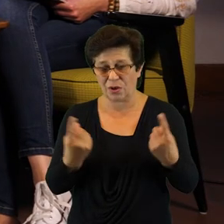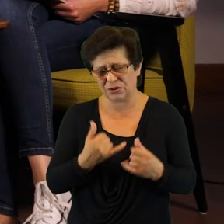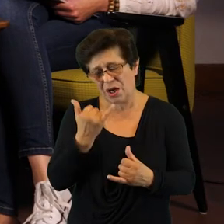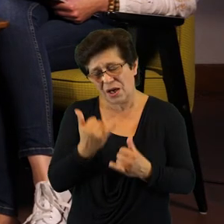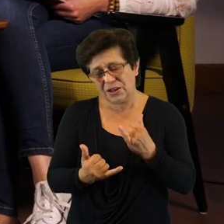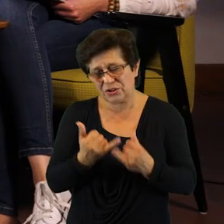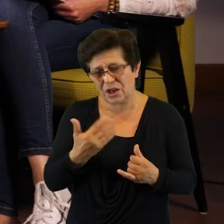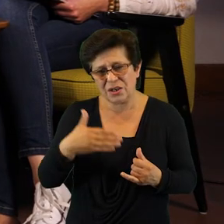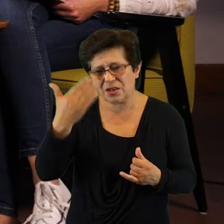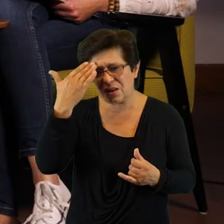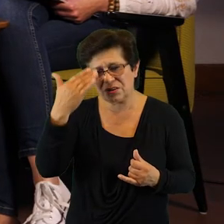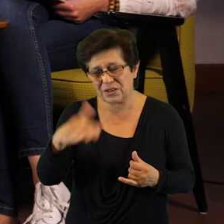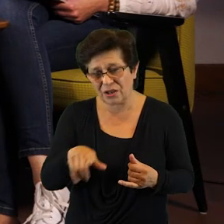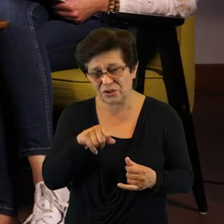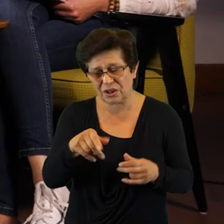Anny Iwaszkiewicz, to bardzo polecam.